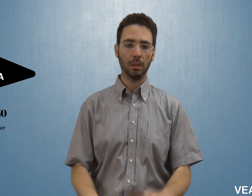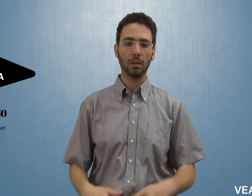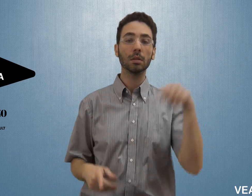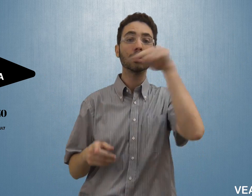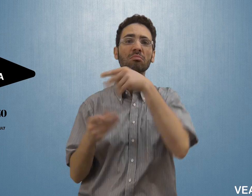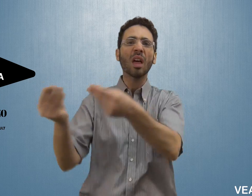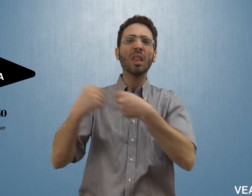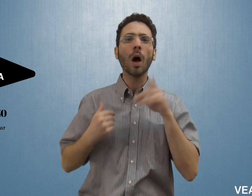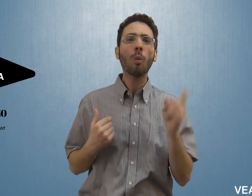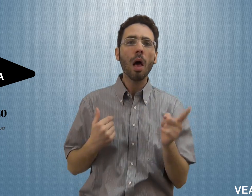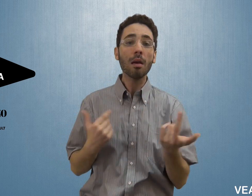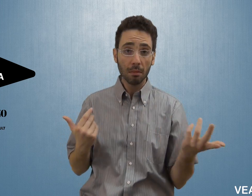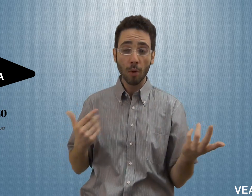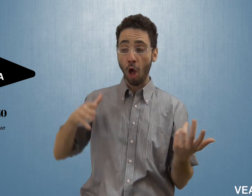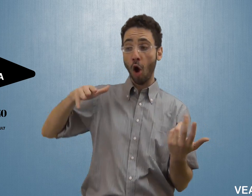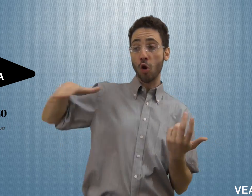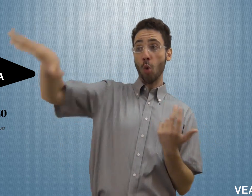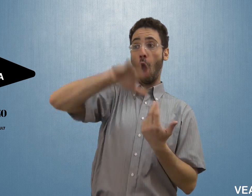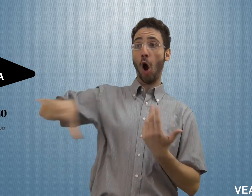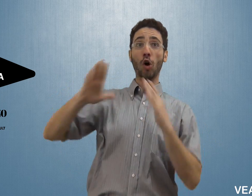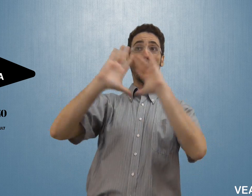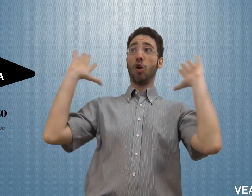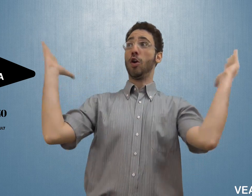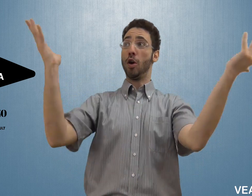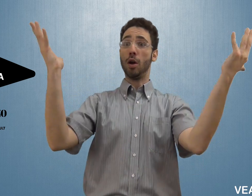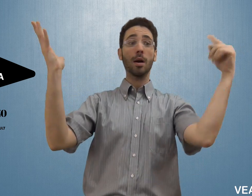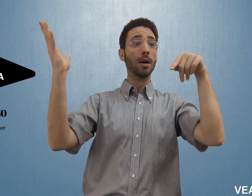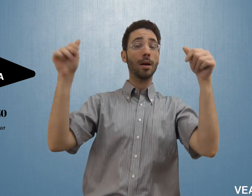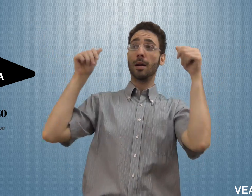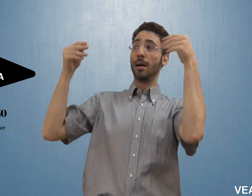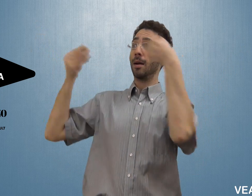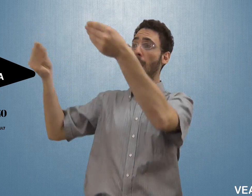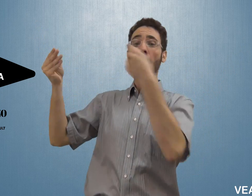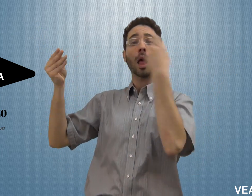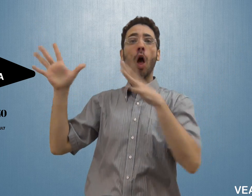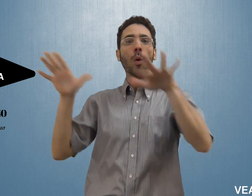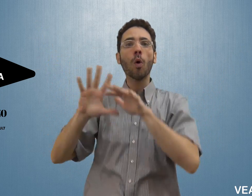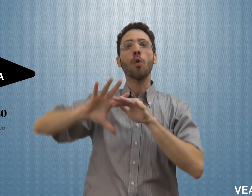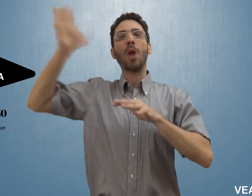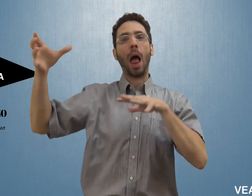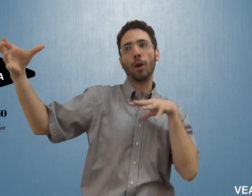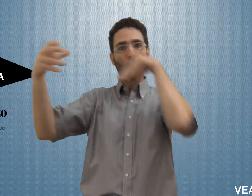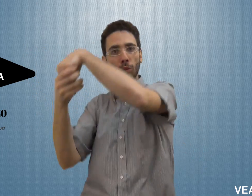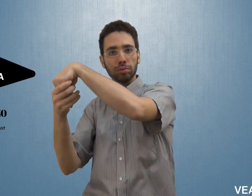crea inoltre un luogo nel luogo,